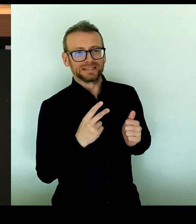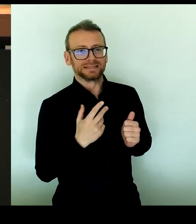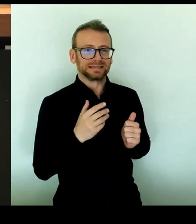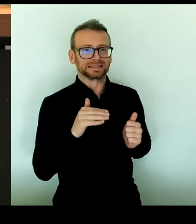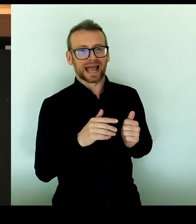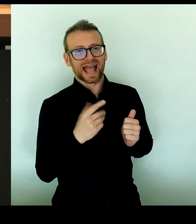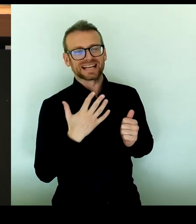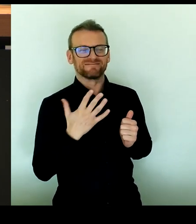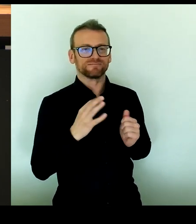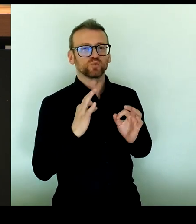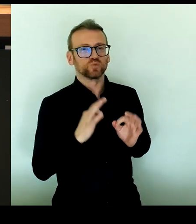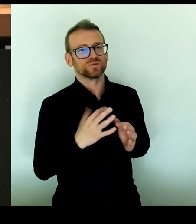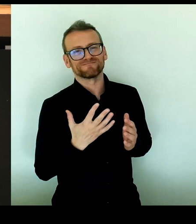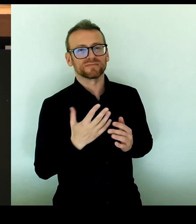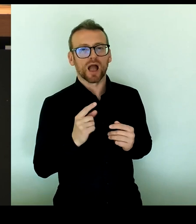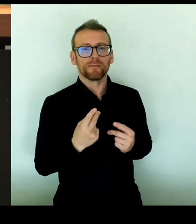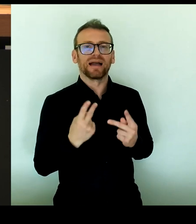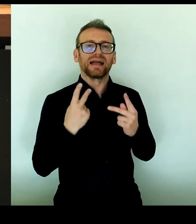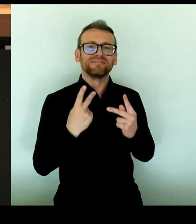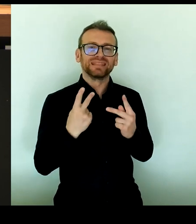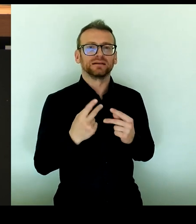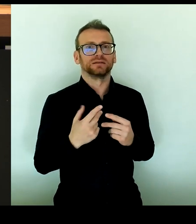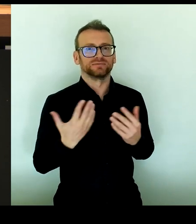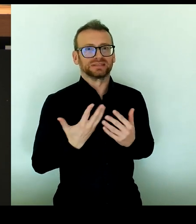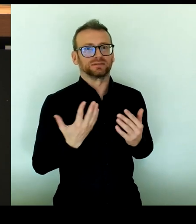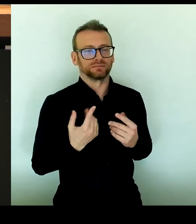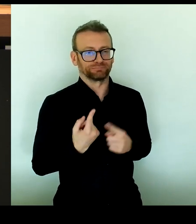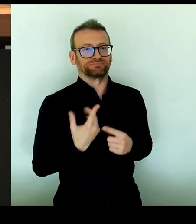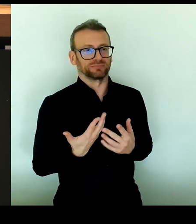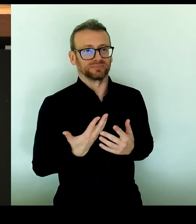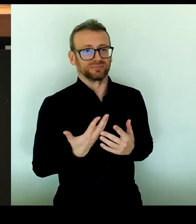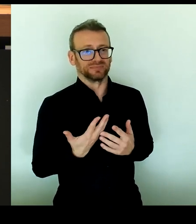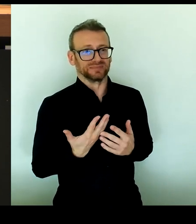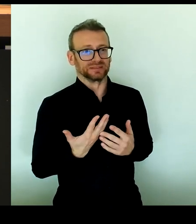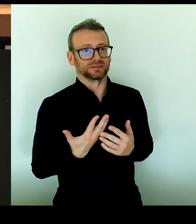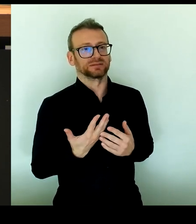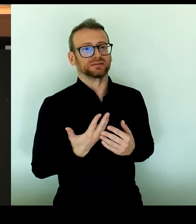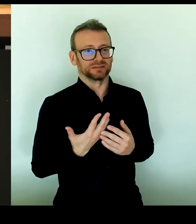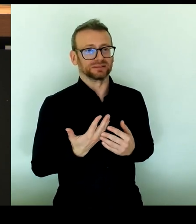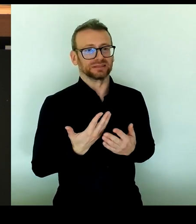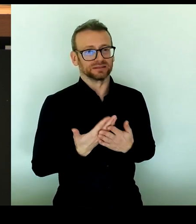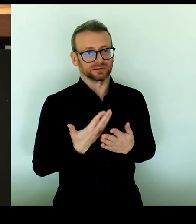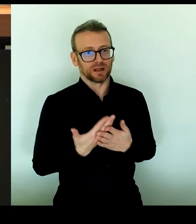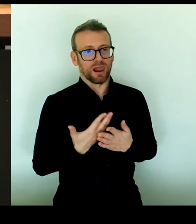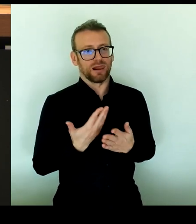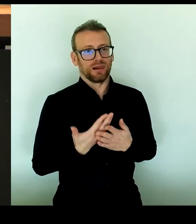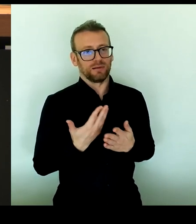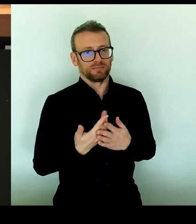in die falsche Richtung. Um neue Arbeitsräume aufzutun, müssen wir uns, muss die Kulturraum GmbH, muss die